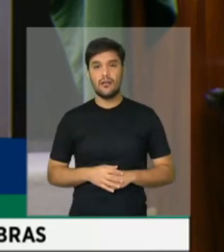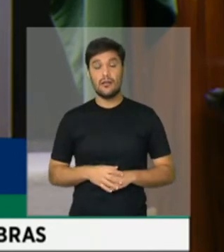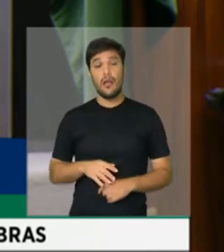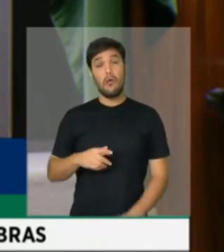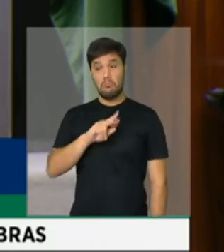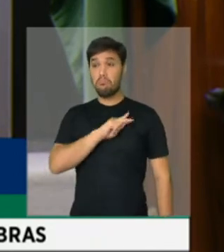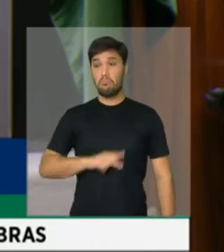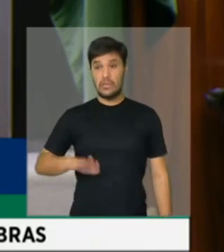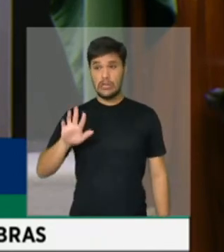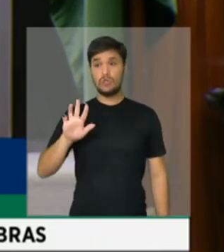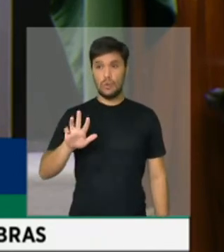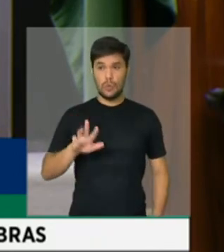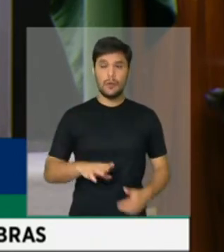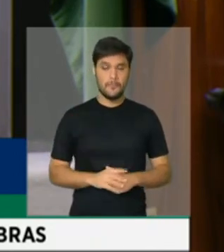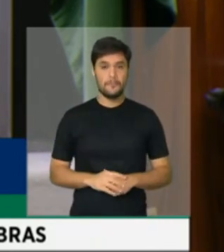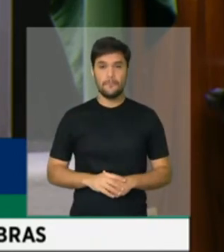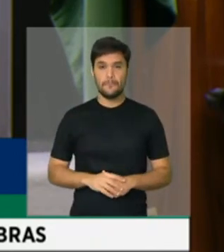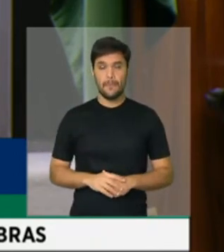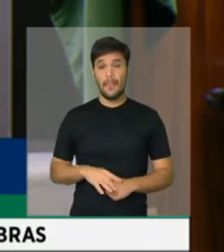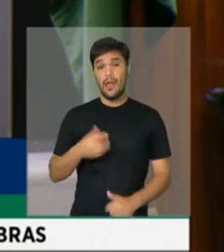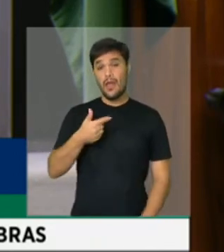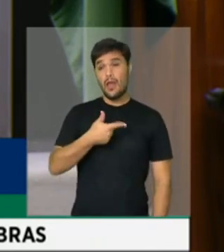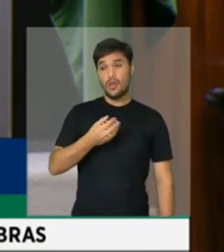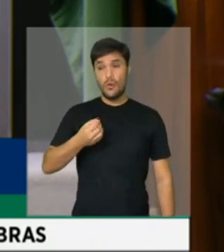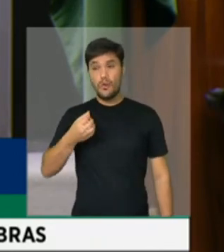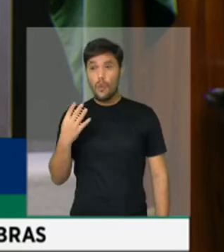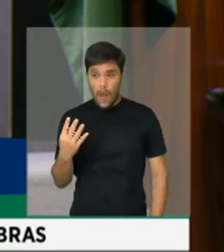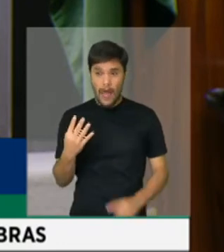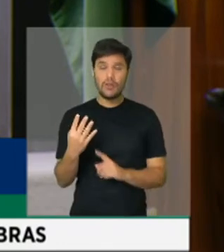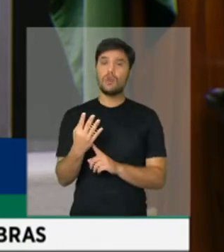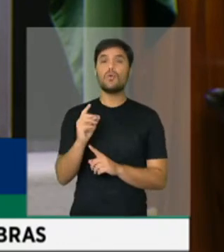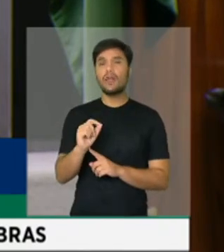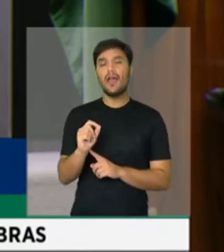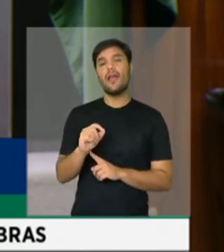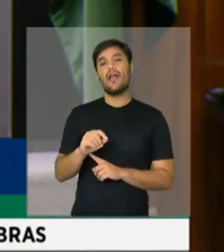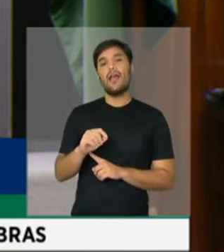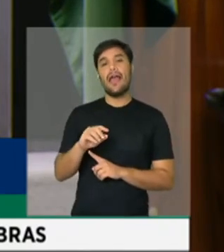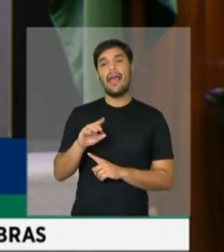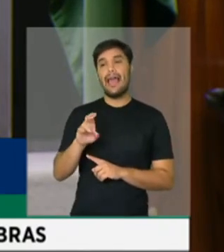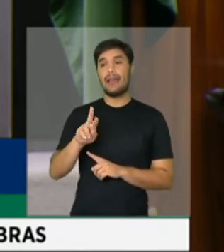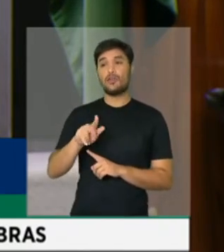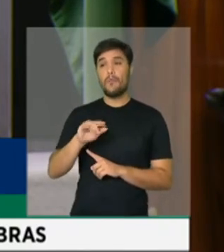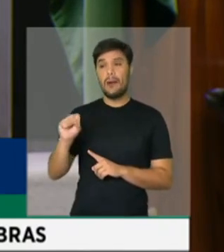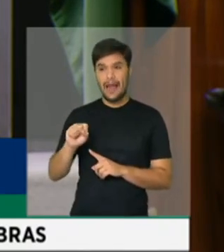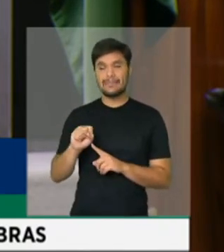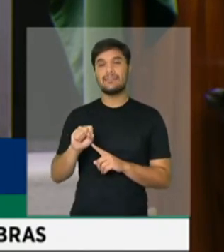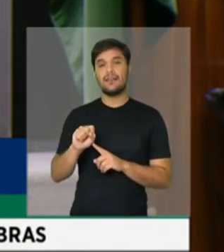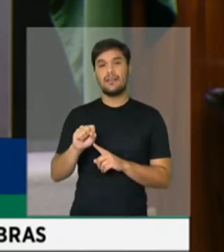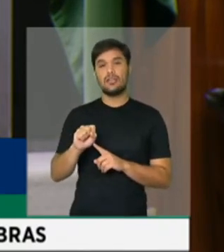TEVE O APAGÃO DO FHC. QUE TIROU O PSDB DAS ELEIÇÕES, E SABE QUEM RECUPEROU O SISTEMA ELÉTRICO BRASILEIRO? POIS É